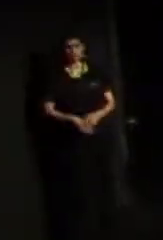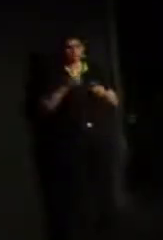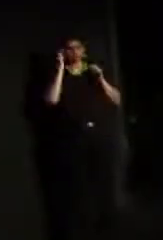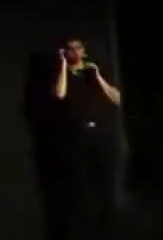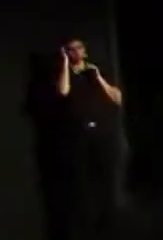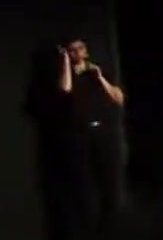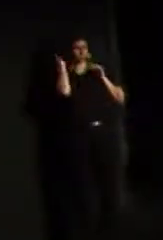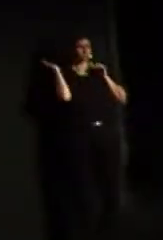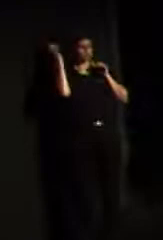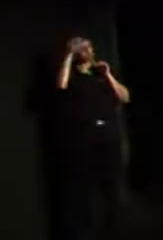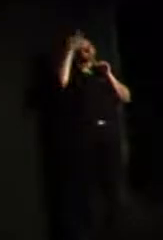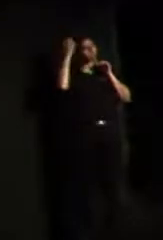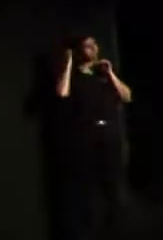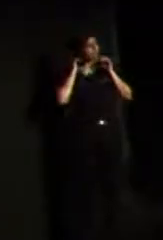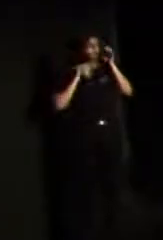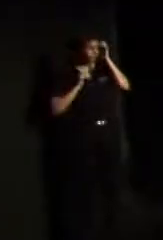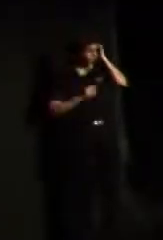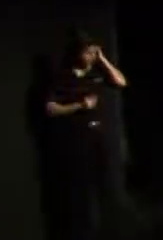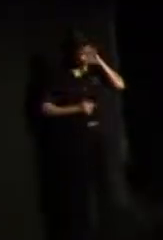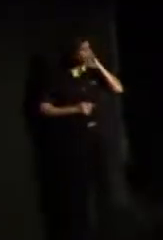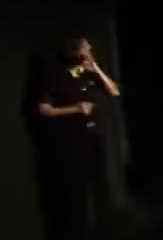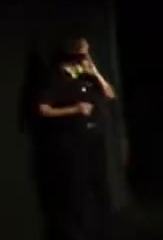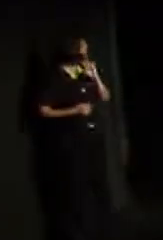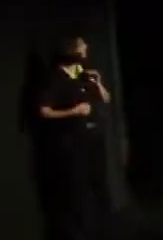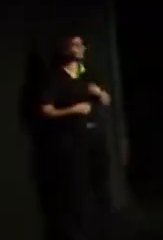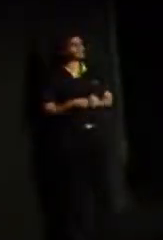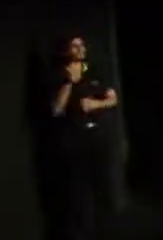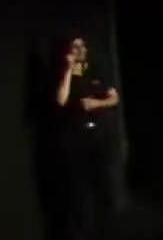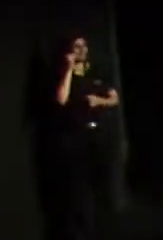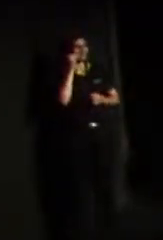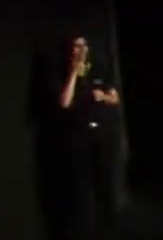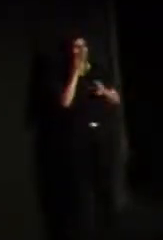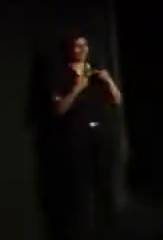Eu vou tentar falar em 20 minutos mesmo, porque a fome está batendo aí, não está?